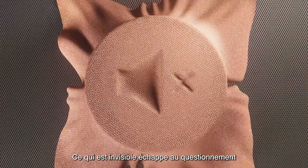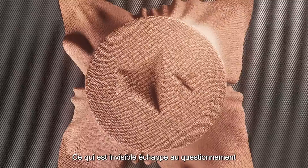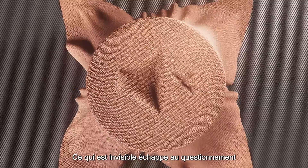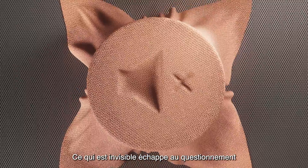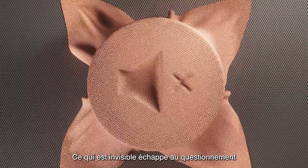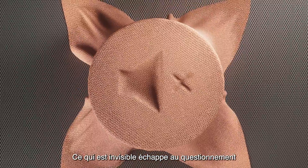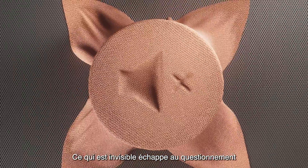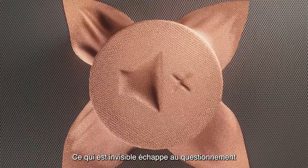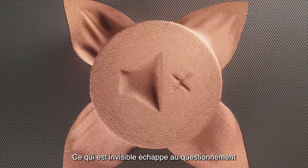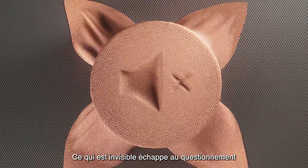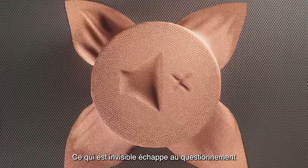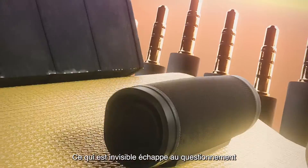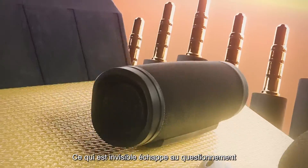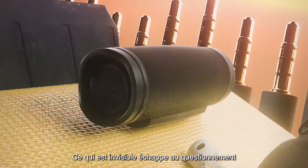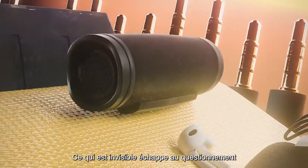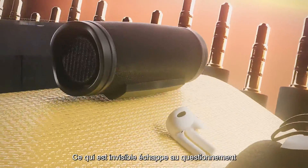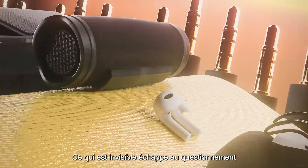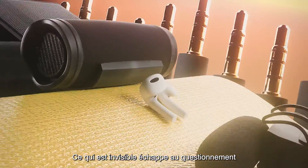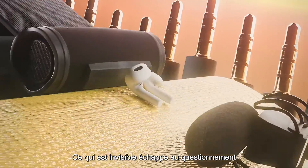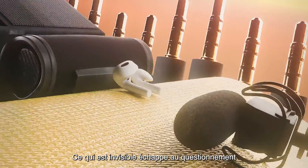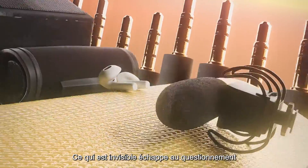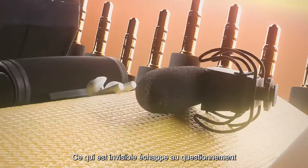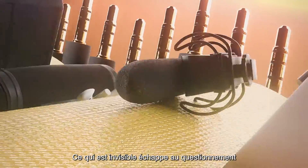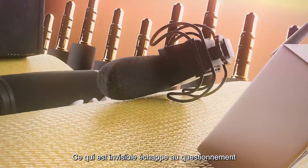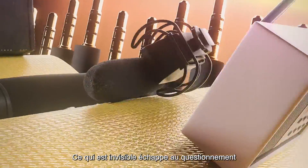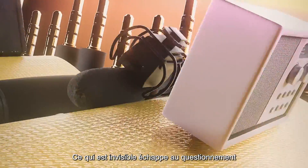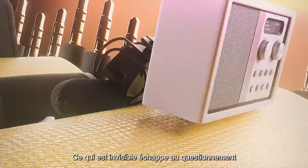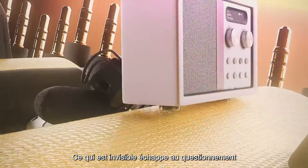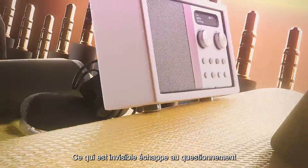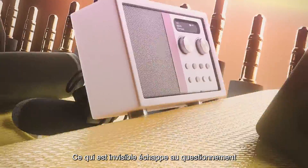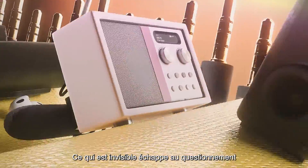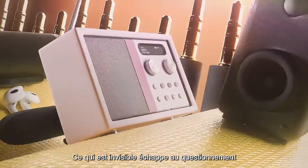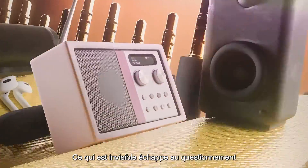Ce qui est invisible échappe au questionnement